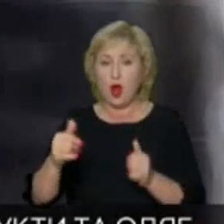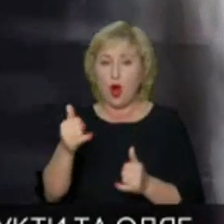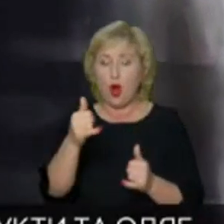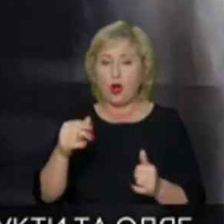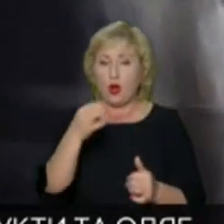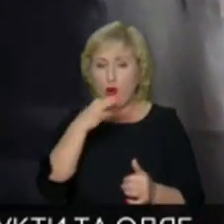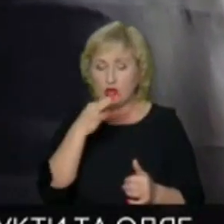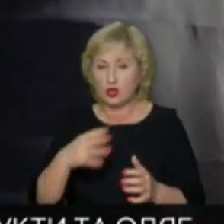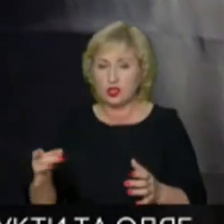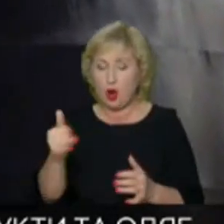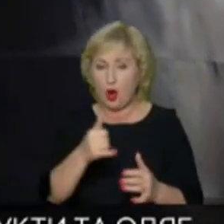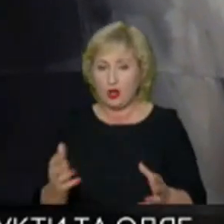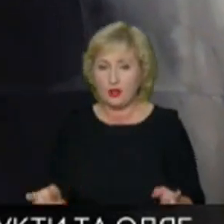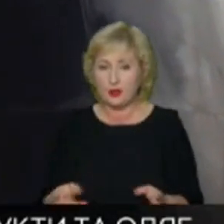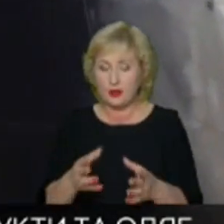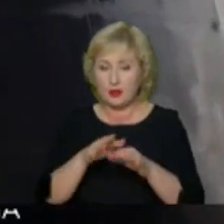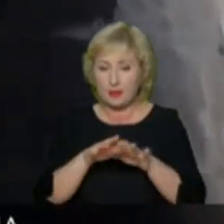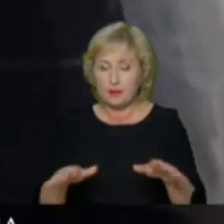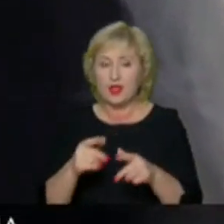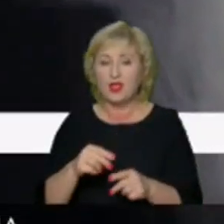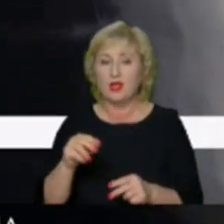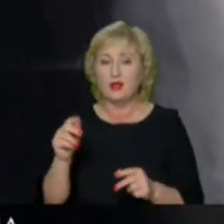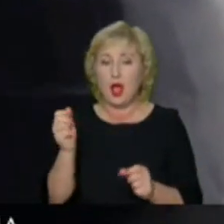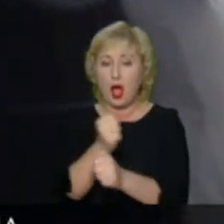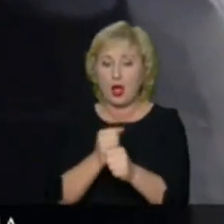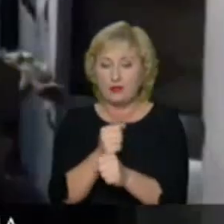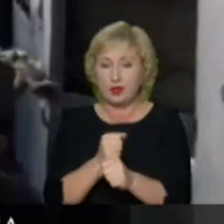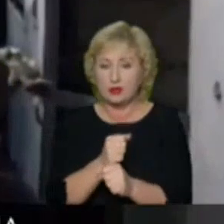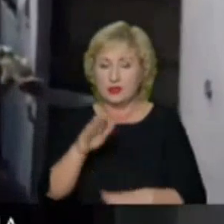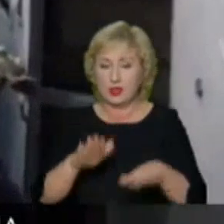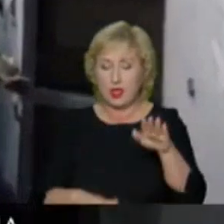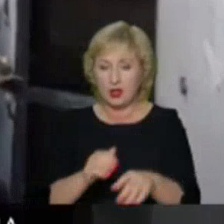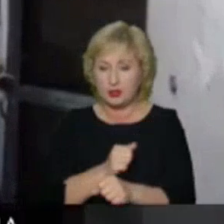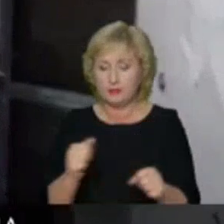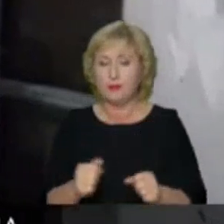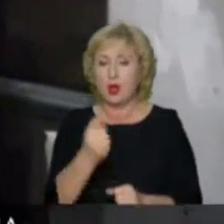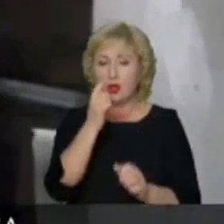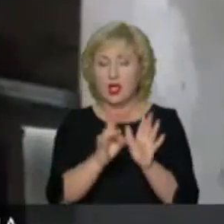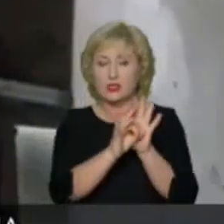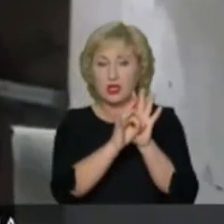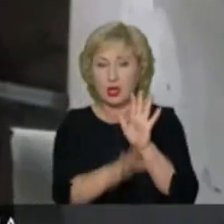атаку сталася пожежа на фармацевтичному складі одна з ракет поцілувала у офісні